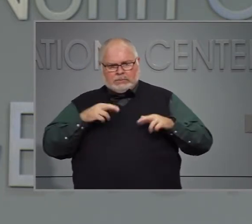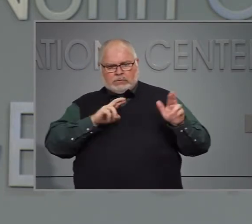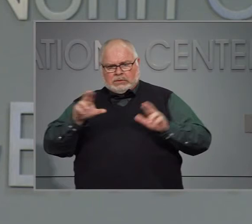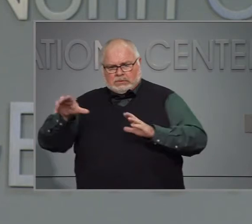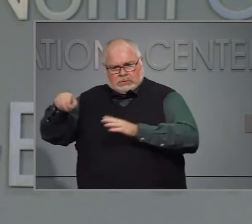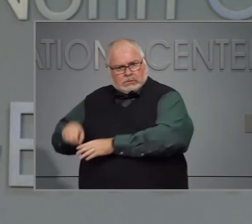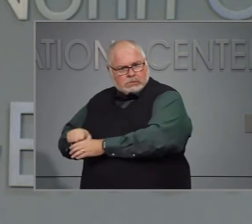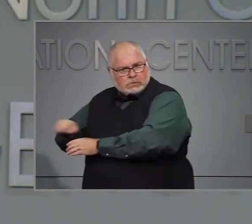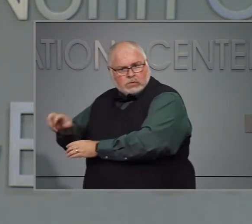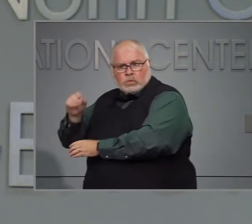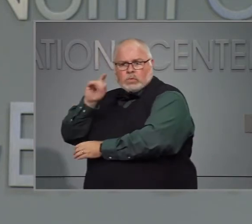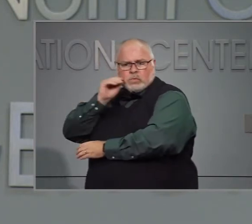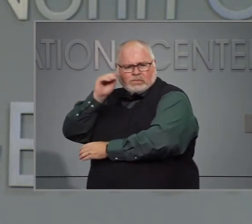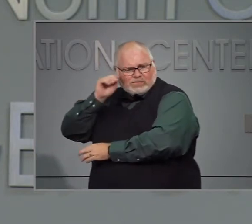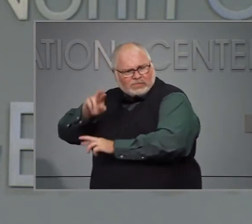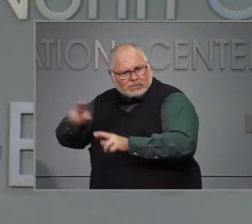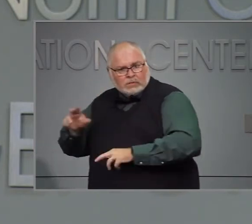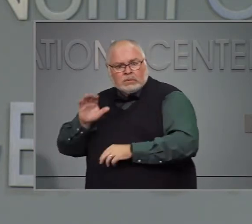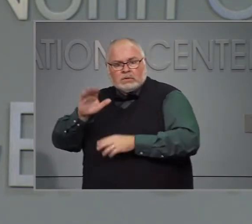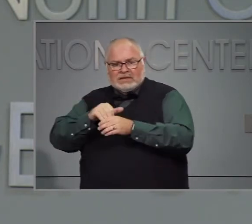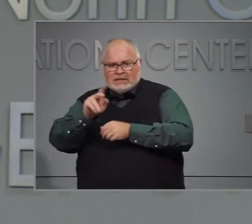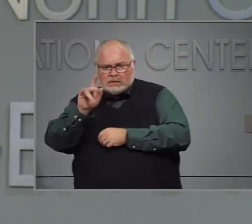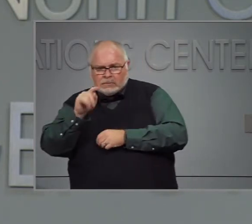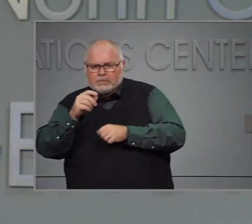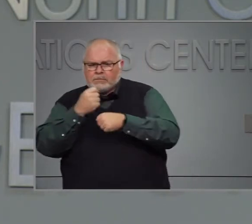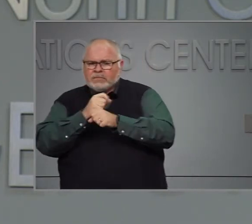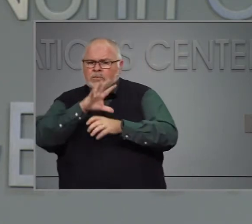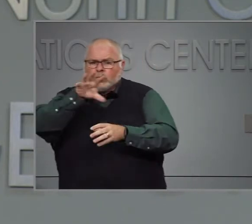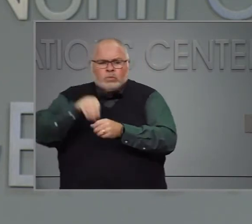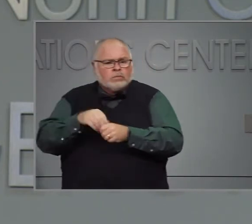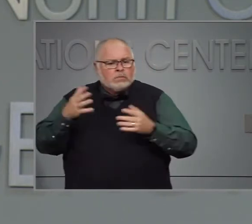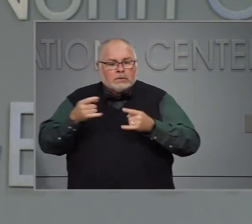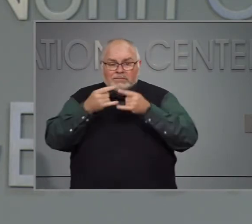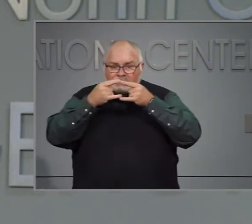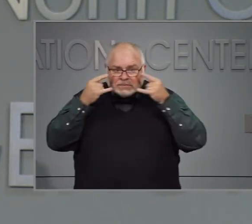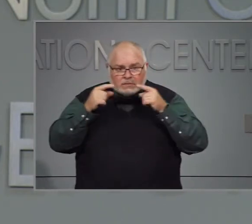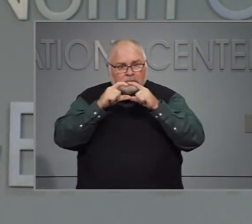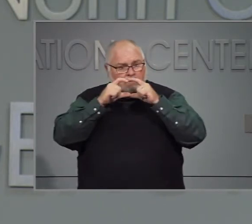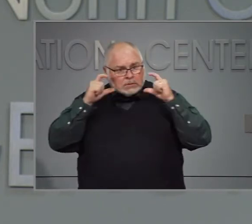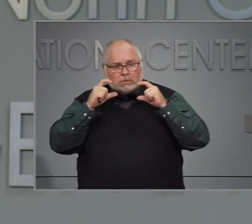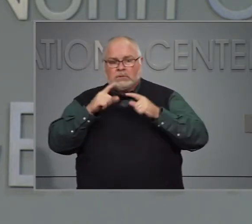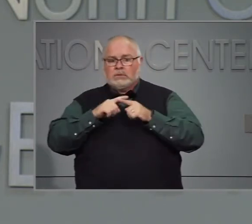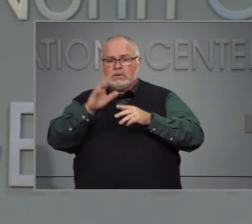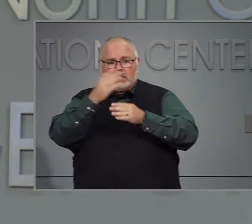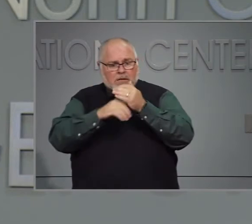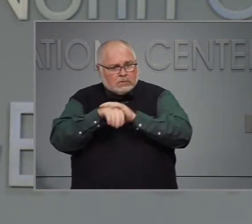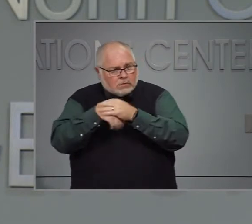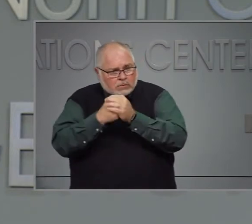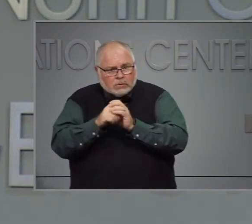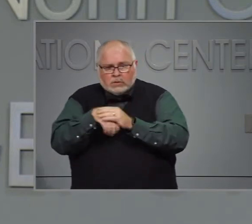Este año asegura decidí incluir mascarillas y cubierta y cubiertas faciales